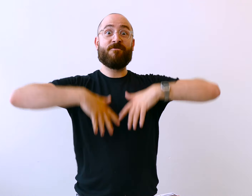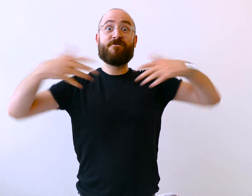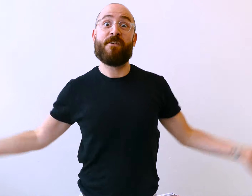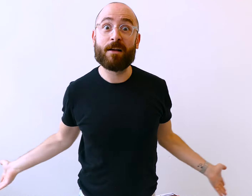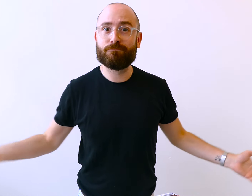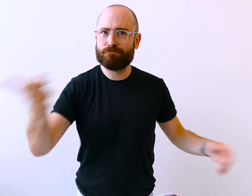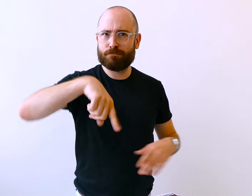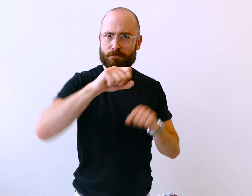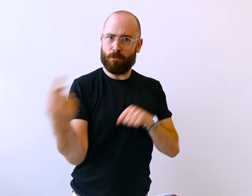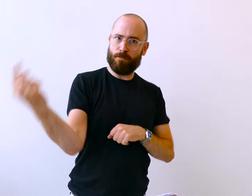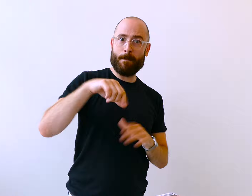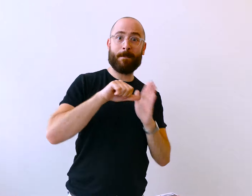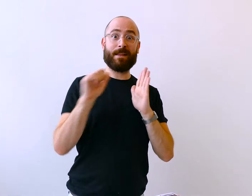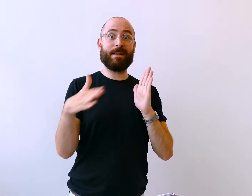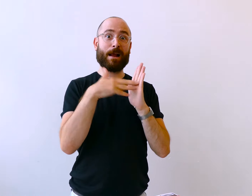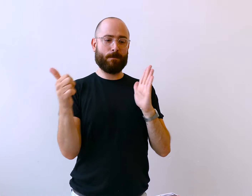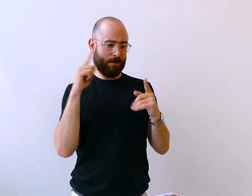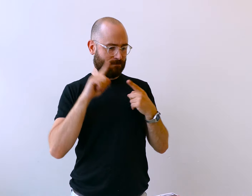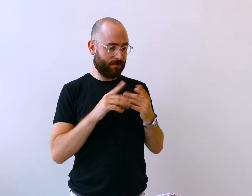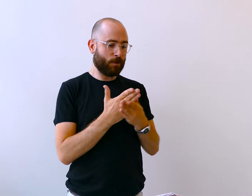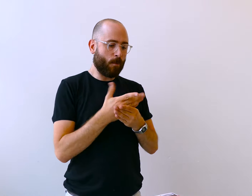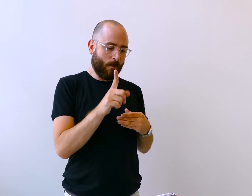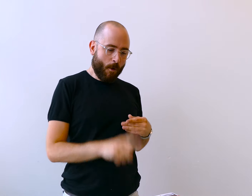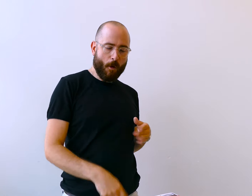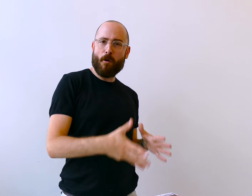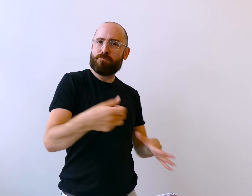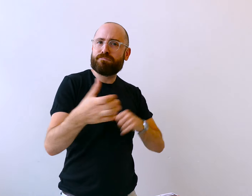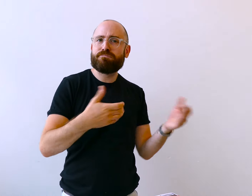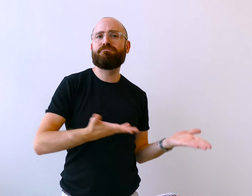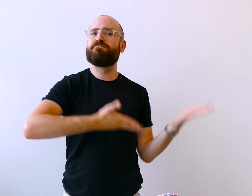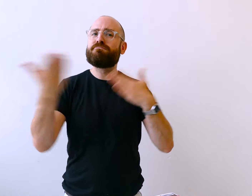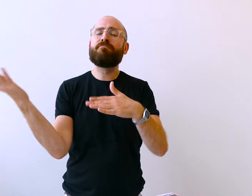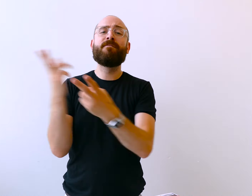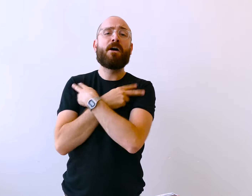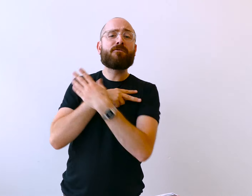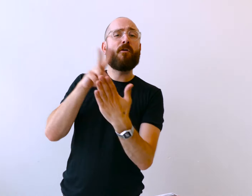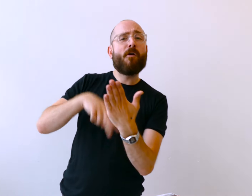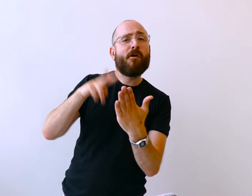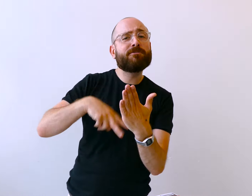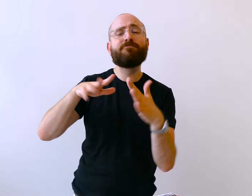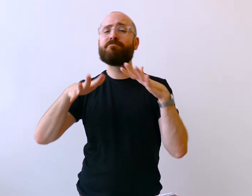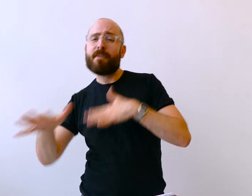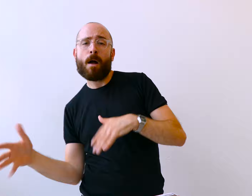Voilàaa ! Vous pouvez venir à la médiathèque de la Canopée pour les emprunter durant les vacances